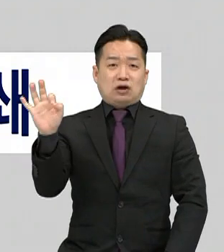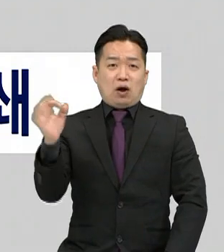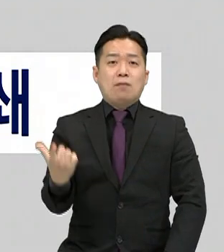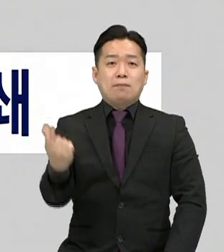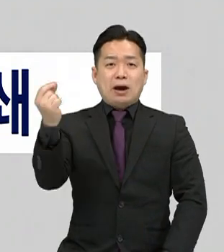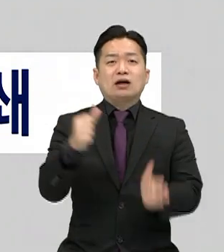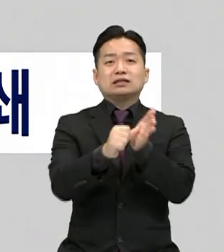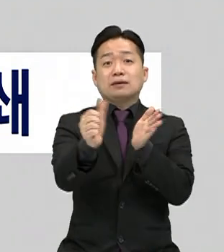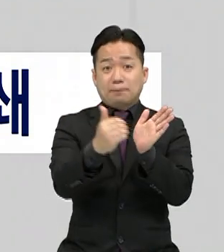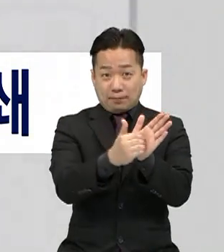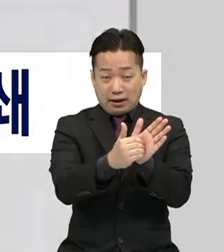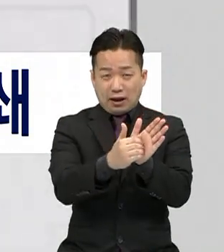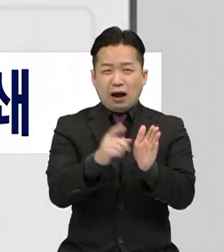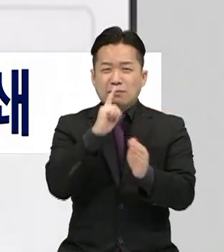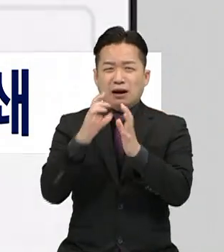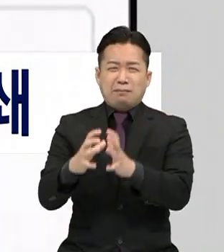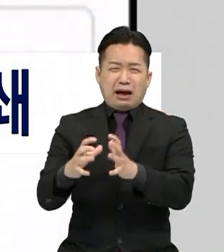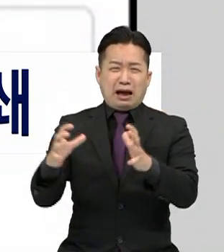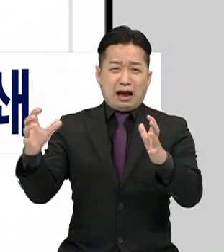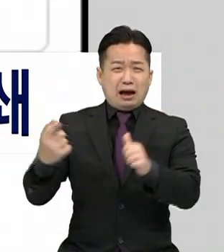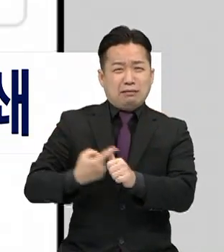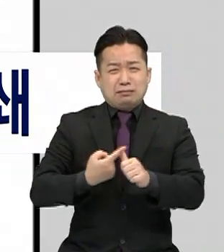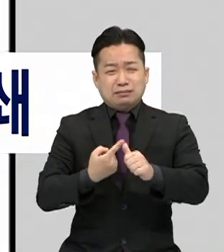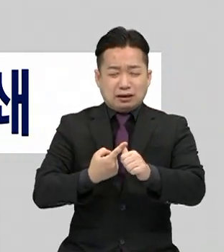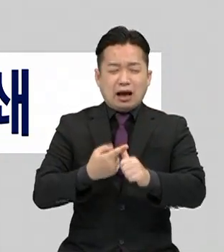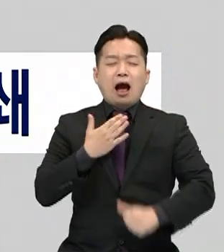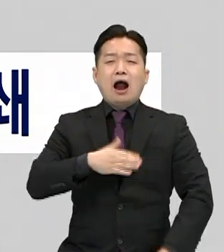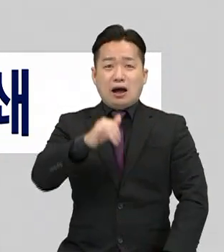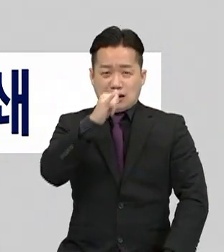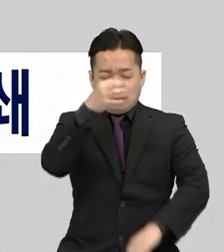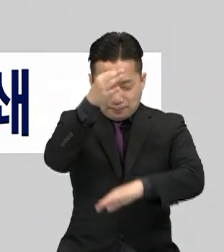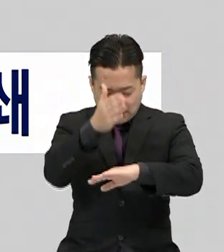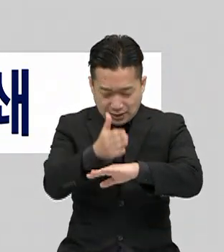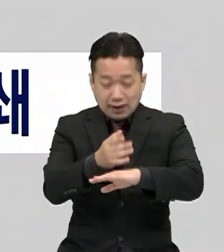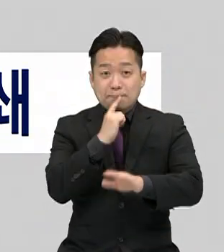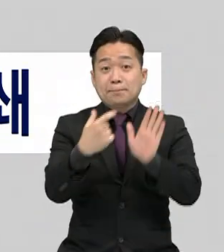논란을 일으킨 점, 깊이 사과드린다며 입장문을 내고 해당 계정도 폐쇄했습니다.